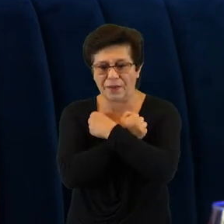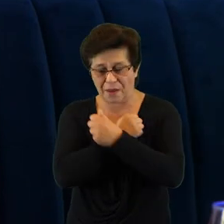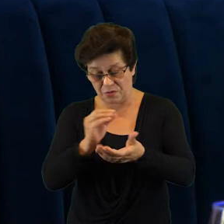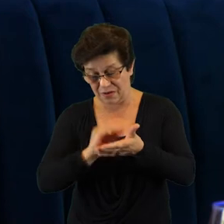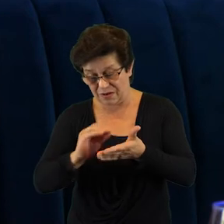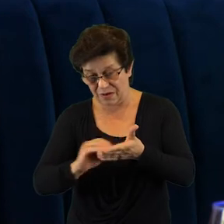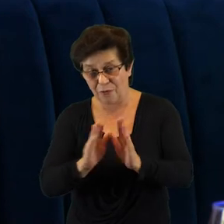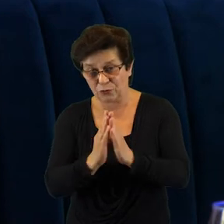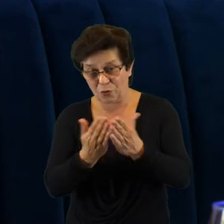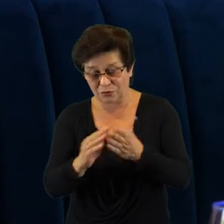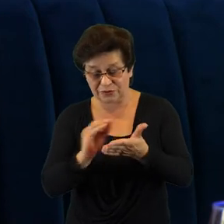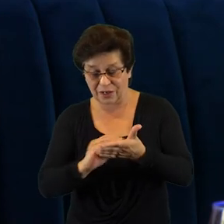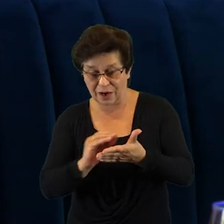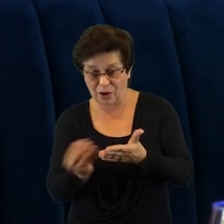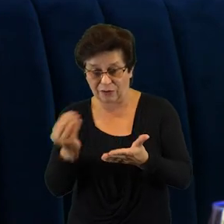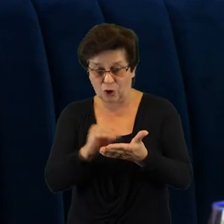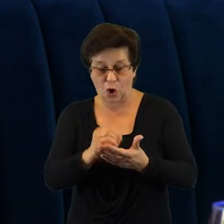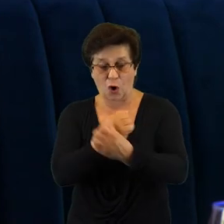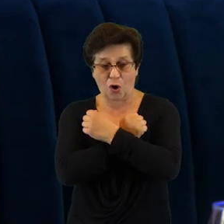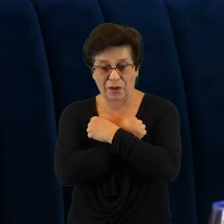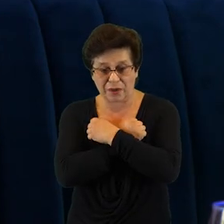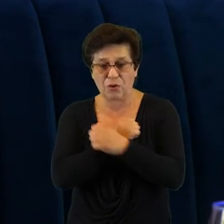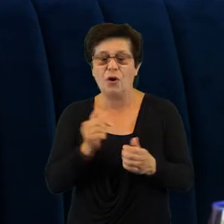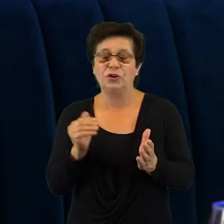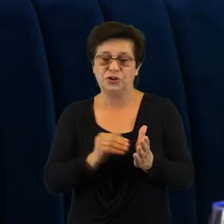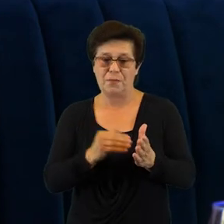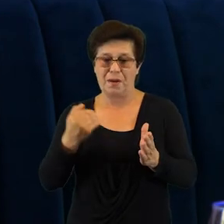z dodatkiem "kochanemu", ale to oczywiście też kosztowało.